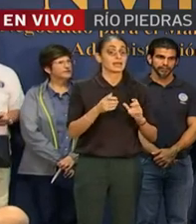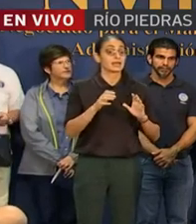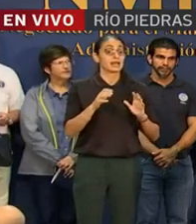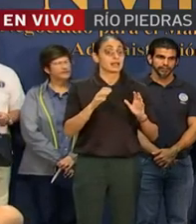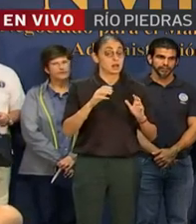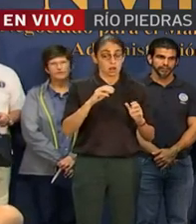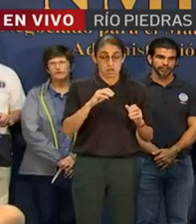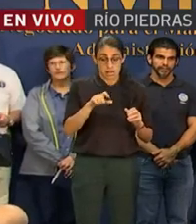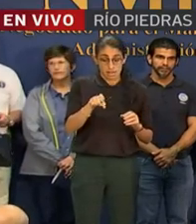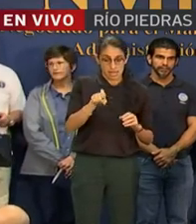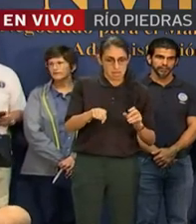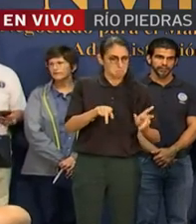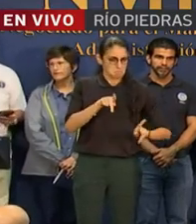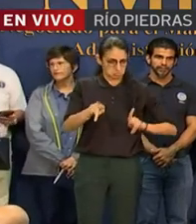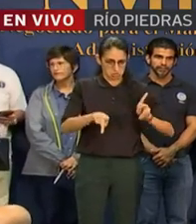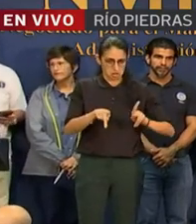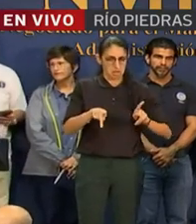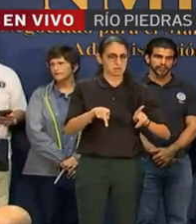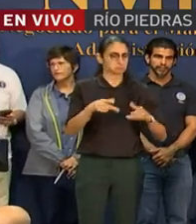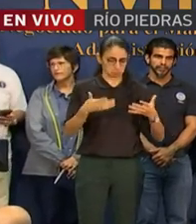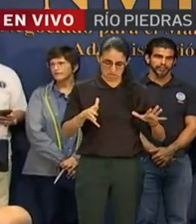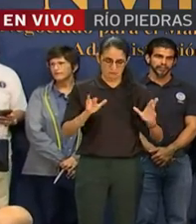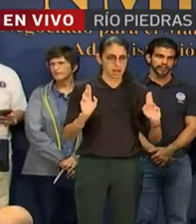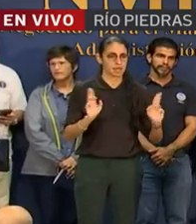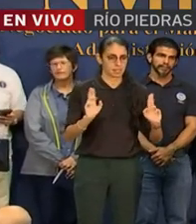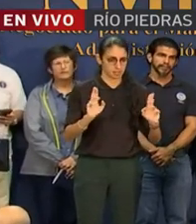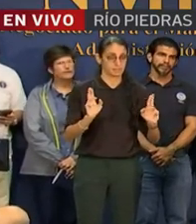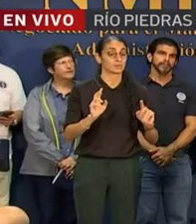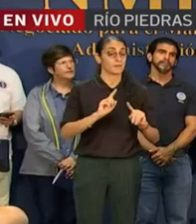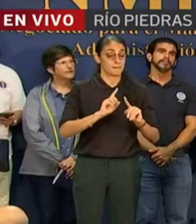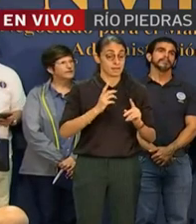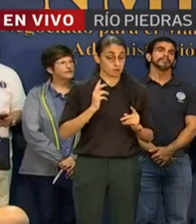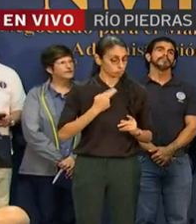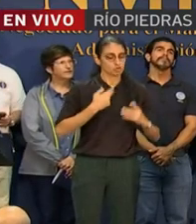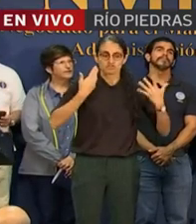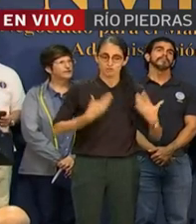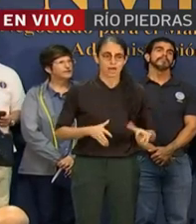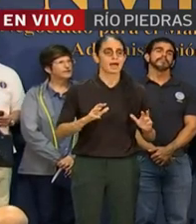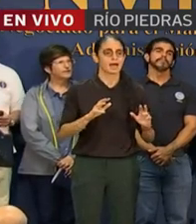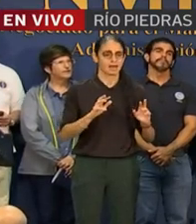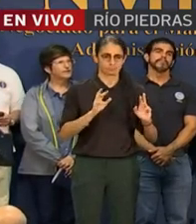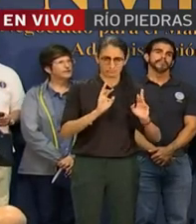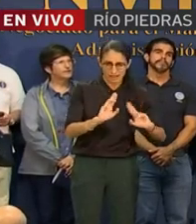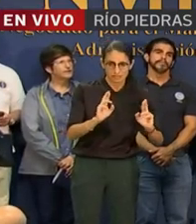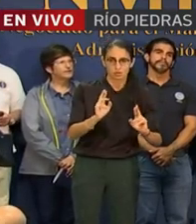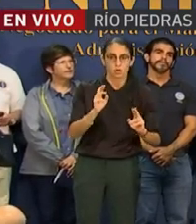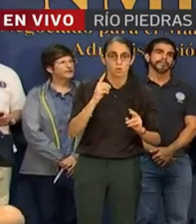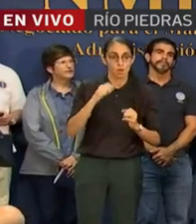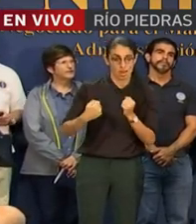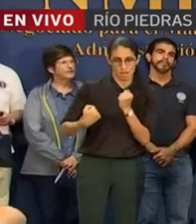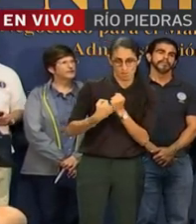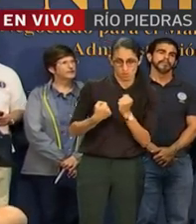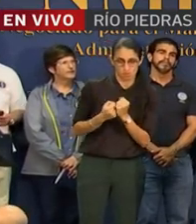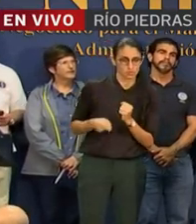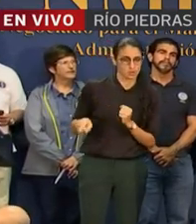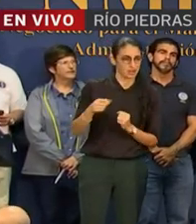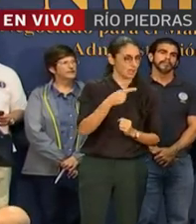PARA TRAERLOS AQUÍ. AQUÍ HAY